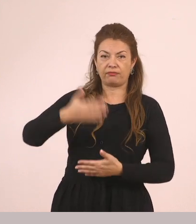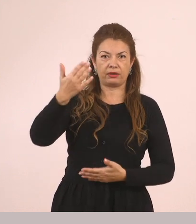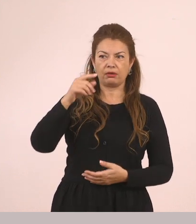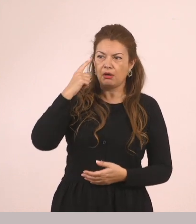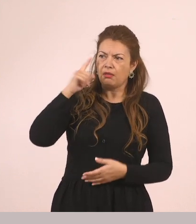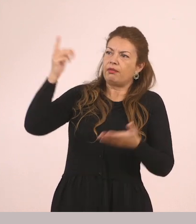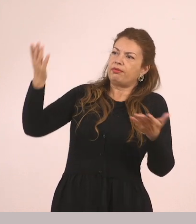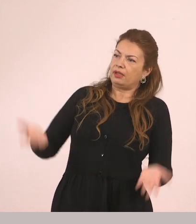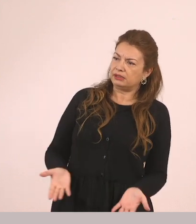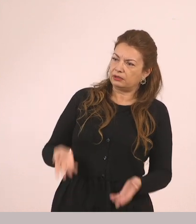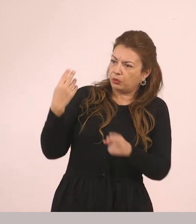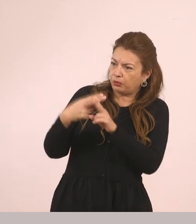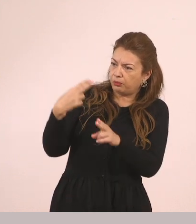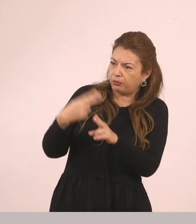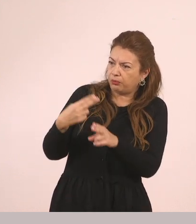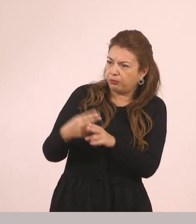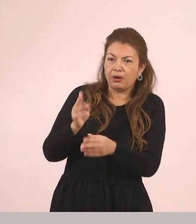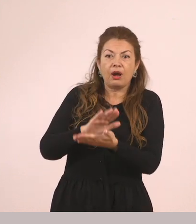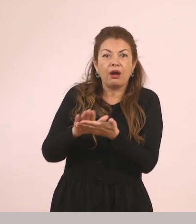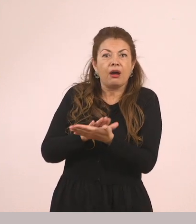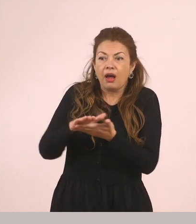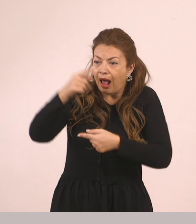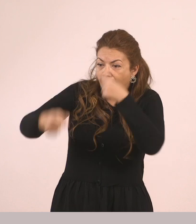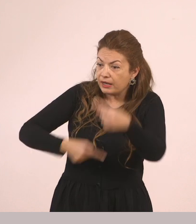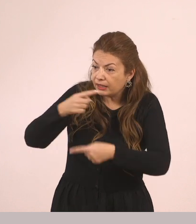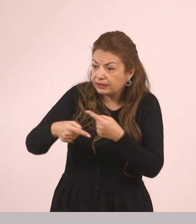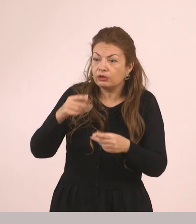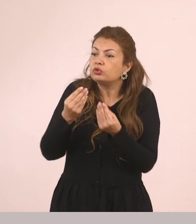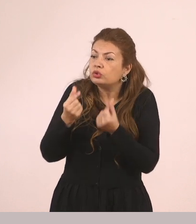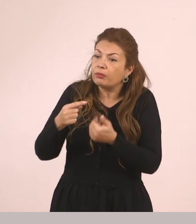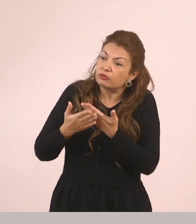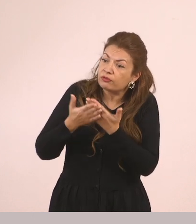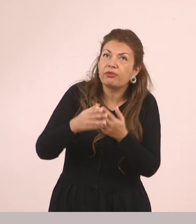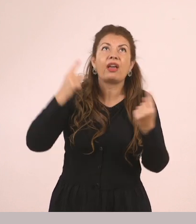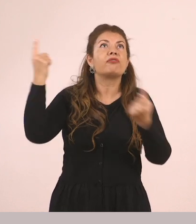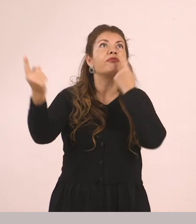Δεν ξέρεις ότι, ανακυκλώνοντας το χαρτί, οι άνθρωποι προστατεύουν τα δάση και γενικότερα τη φύση,